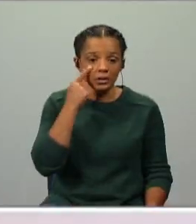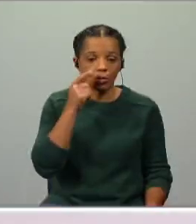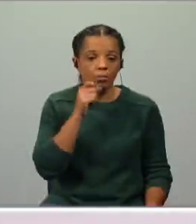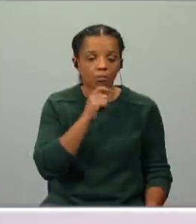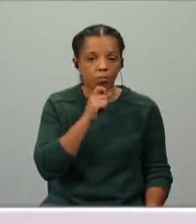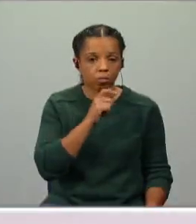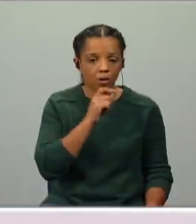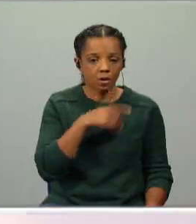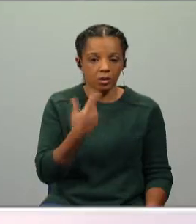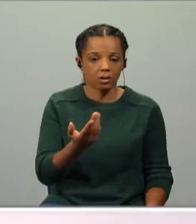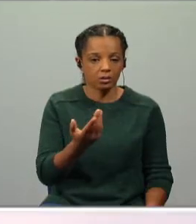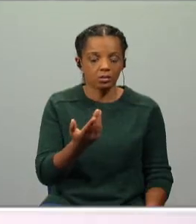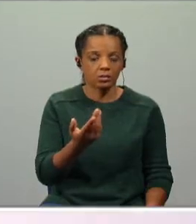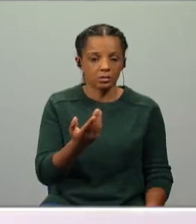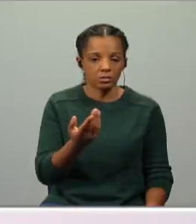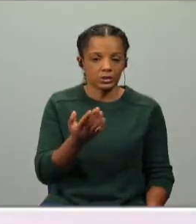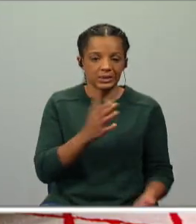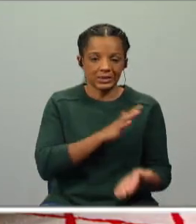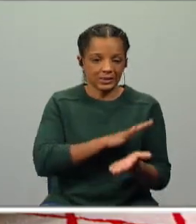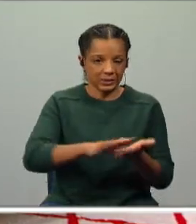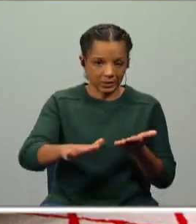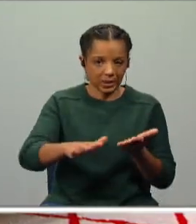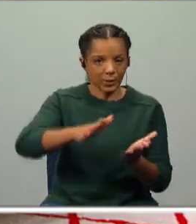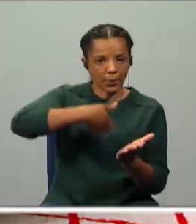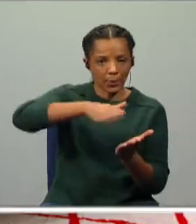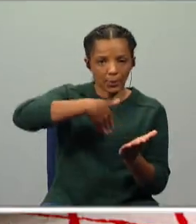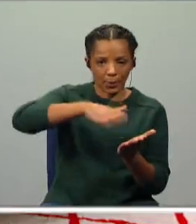Podem até gostar de ver sem pinceladas como eu vou fazer